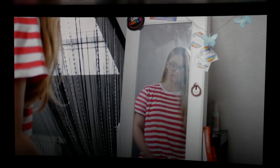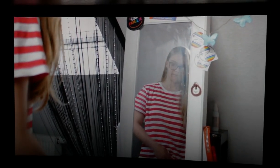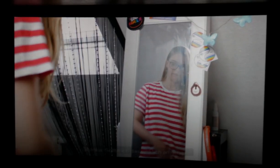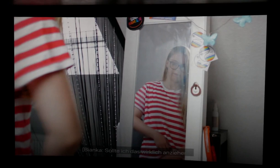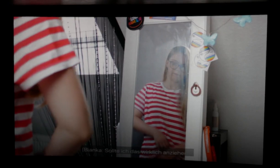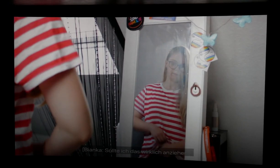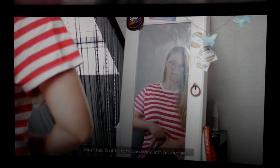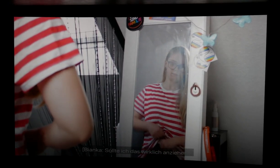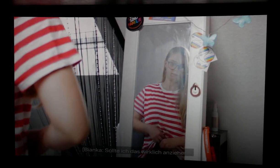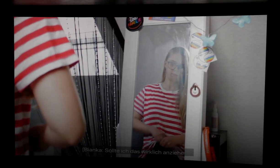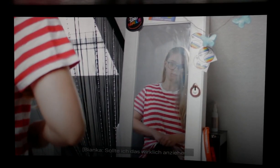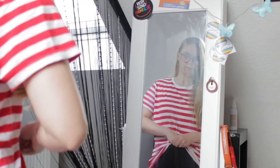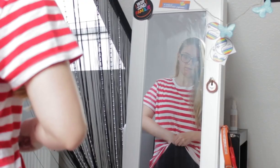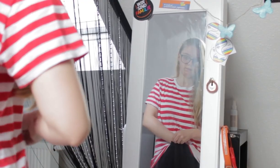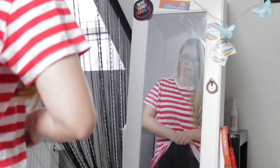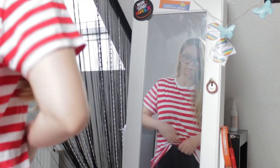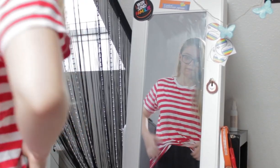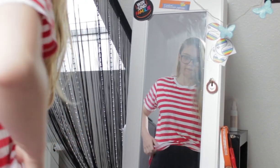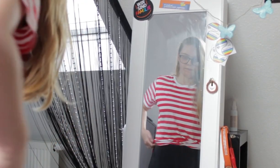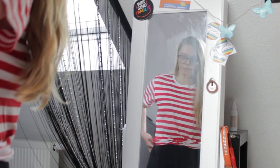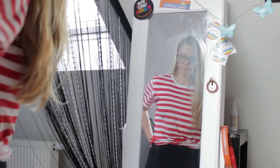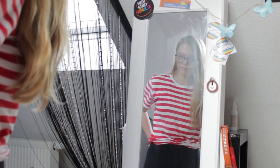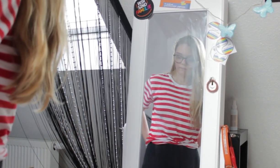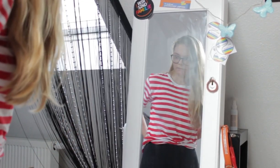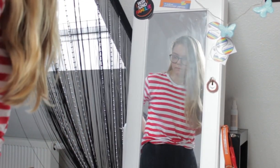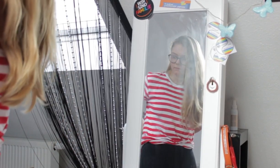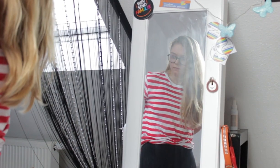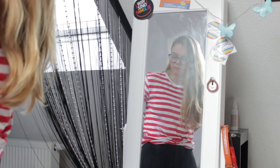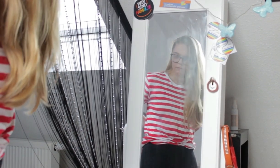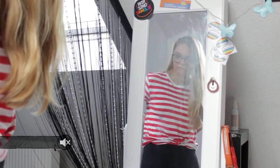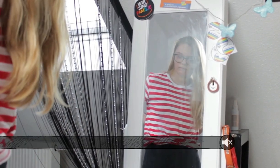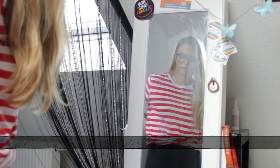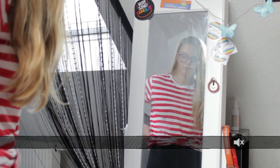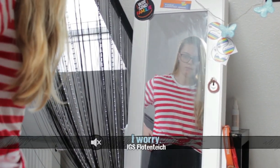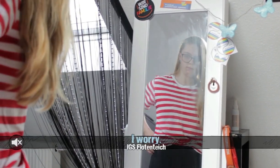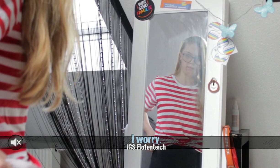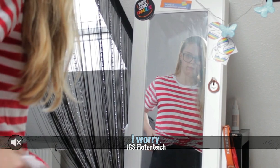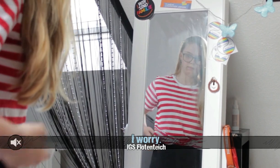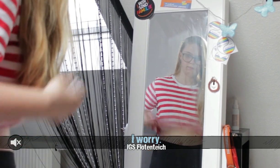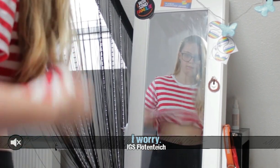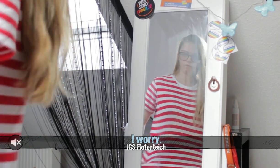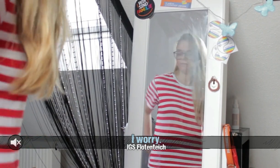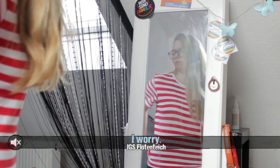(Bianka) Sollte ich das wirklich anziehen? Die Anderen würden mich doch für bekloppt halten.